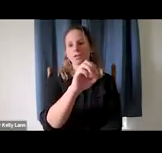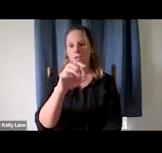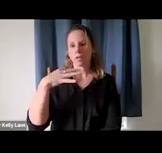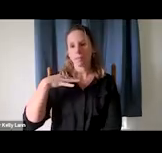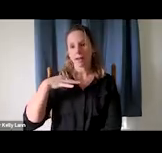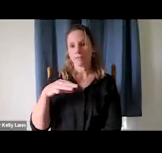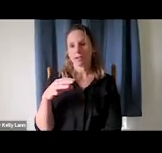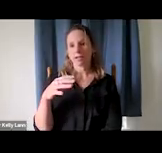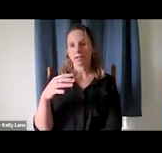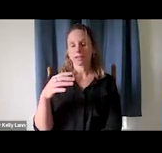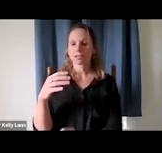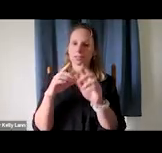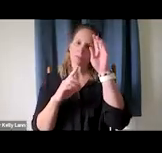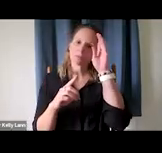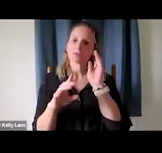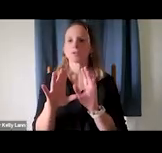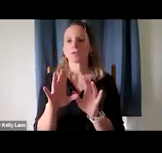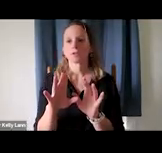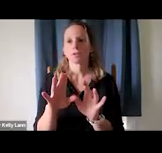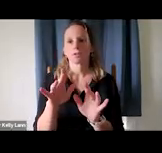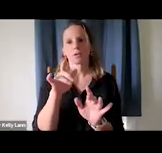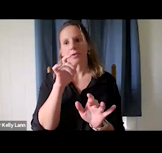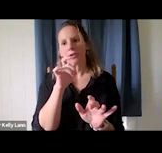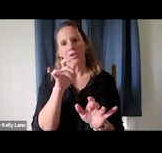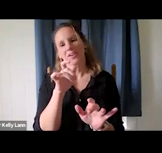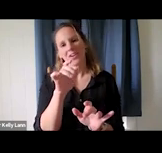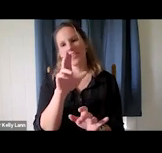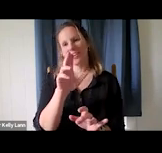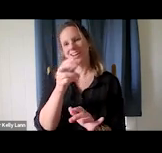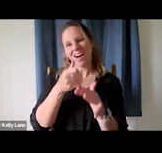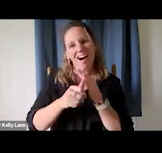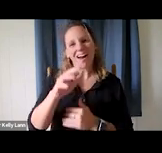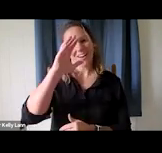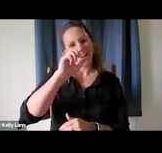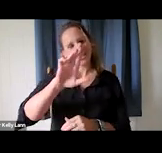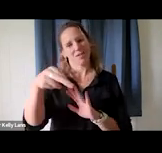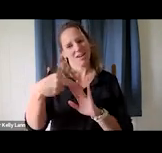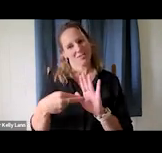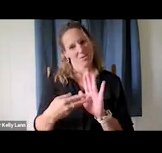Estoy segura de que usted tampoco subestima su rol en el proceso